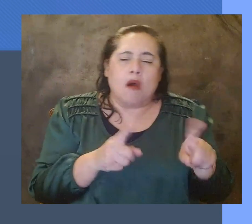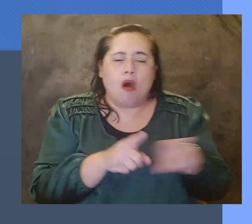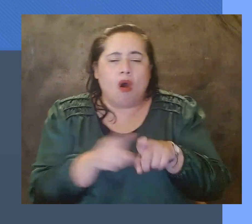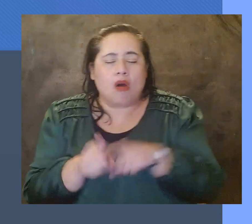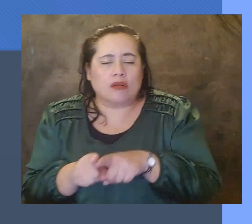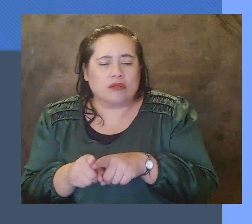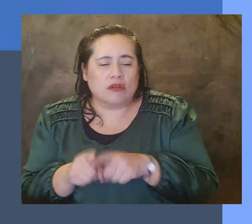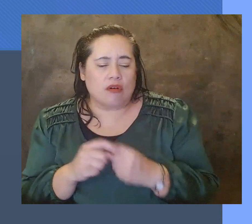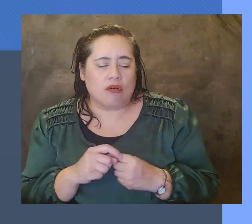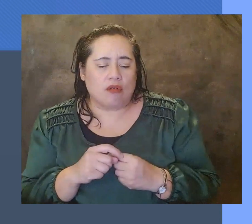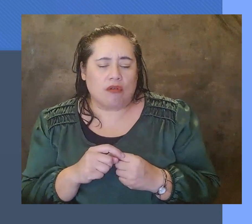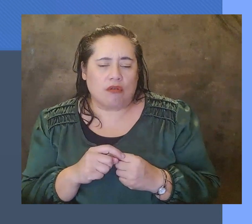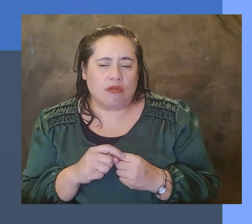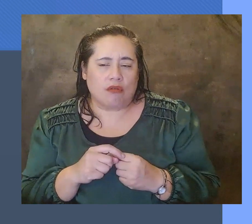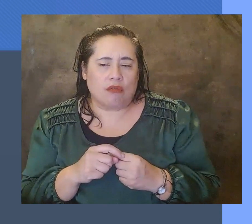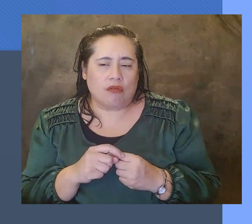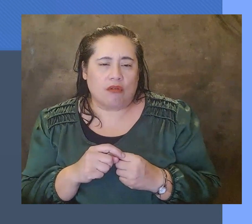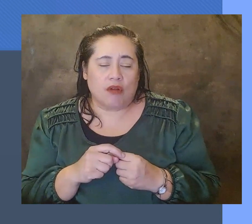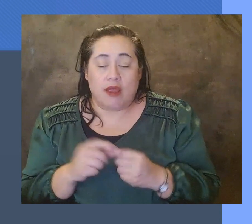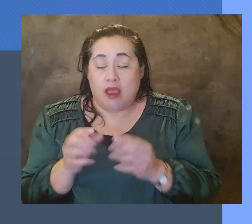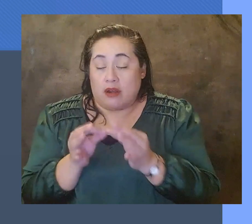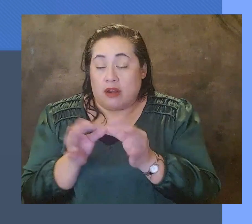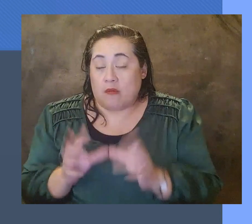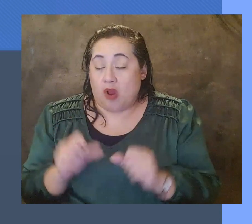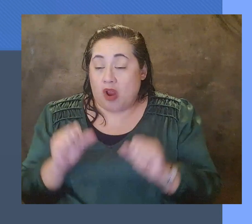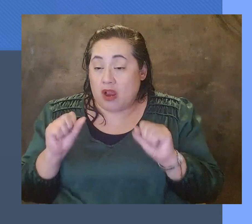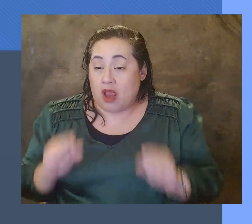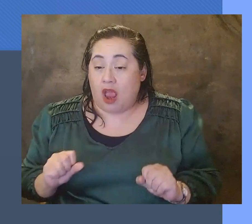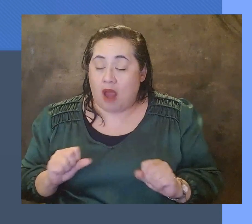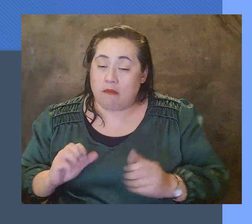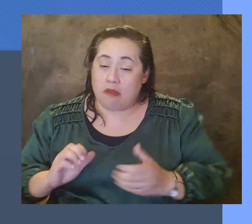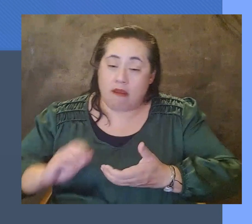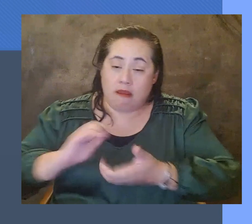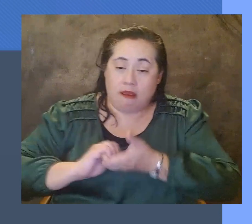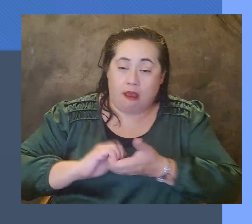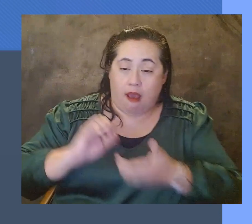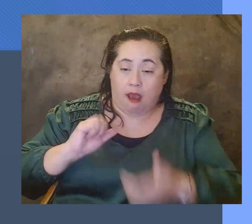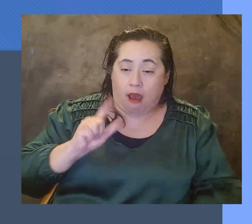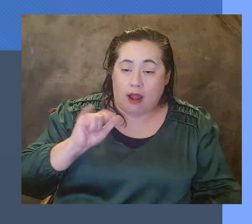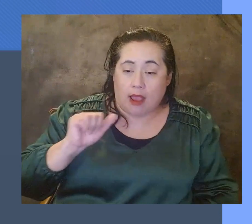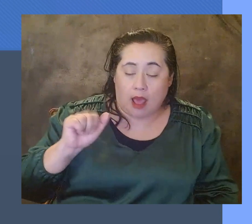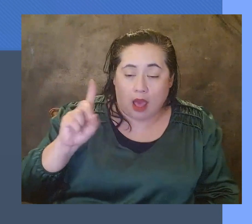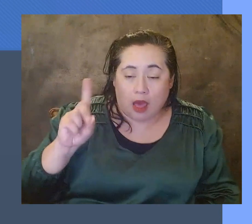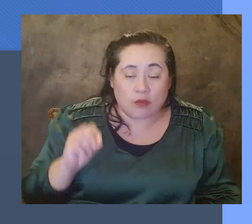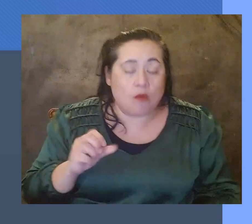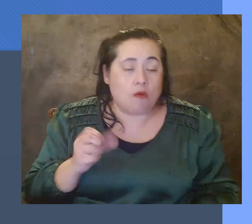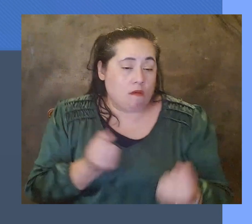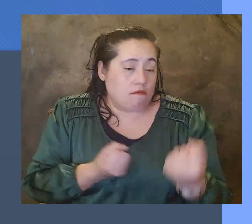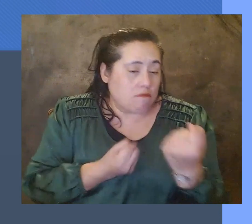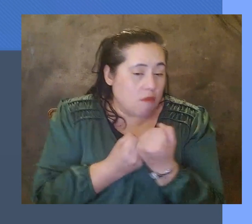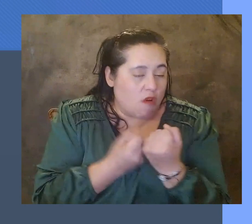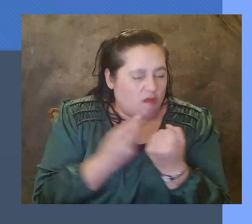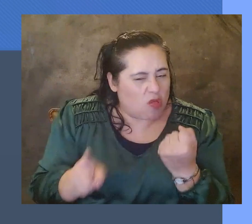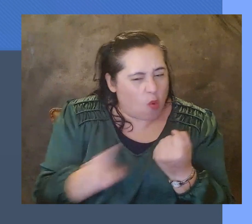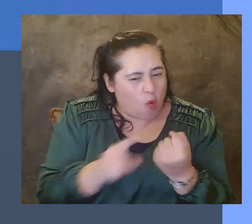sino que .. un intérprete puede ser un ... aliado un apoyo para estas organizaciones.